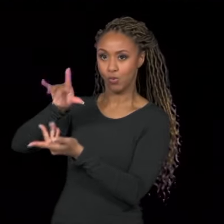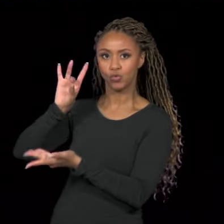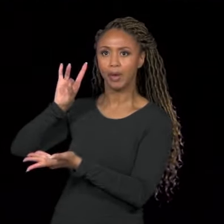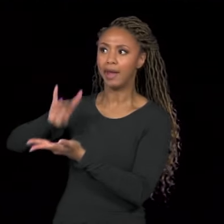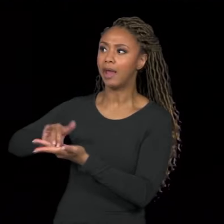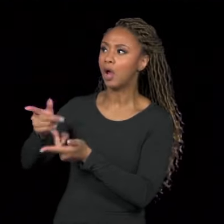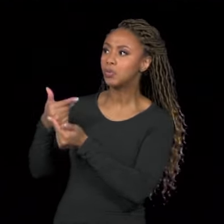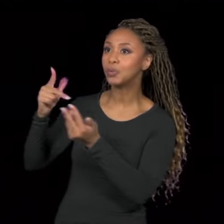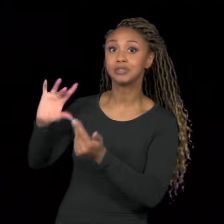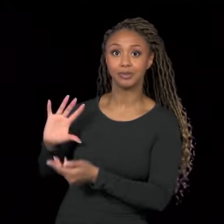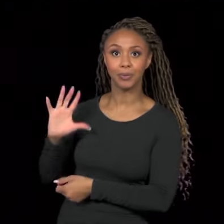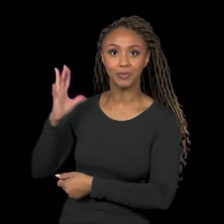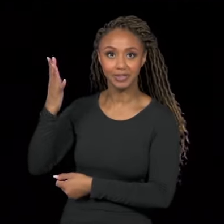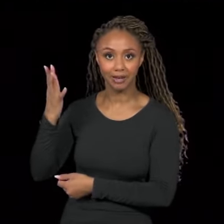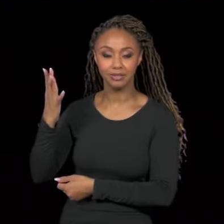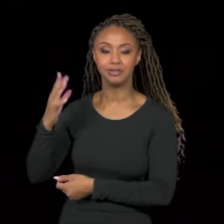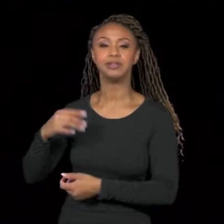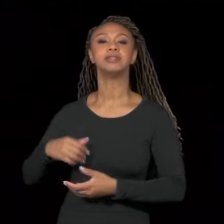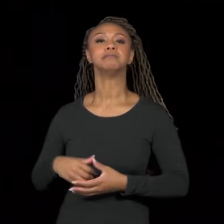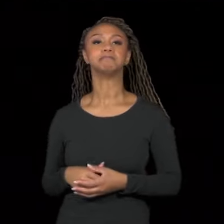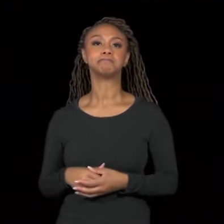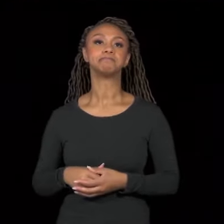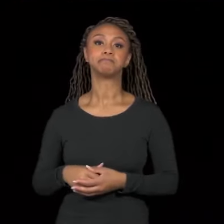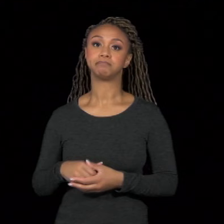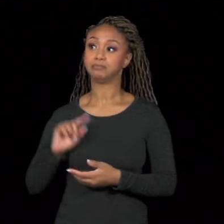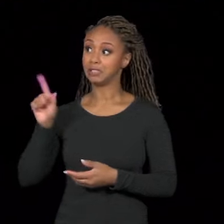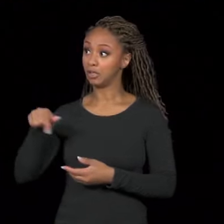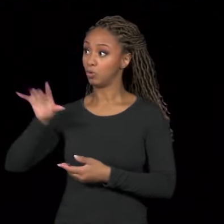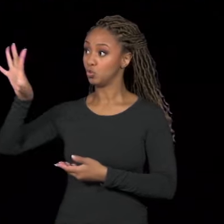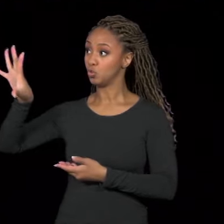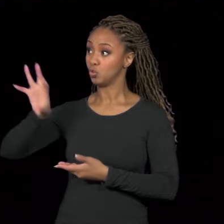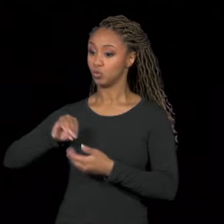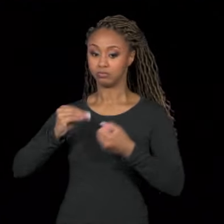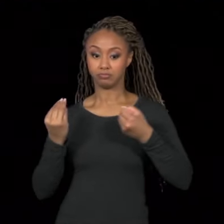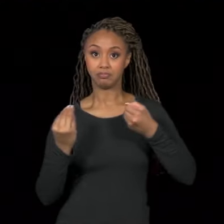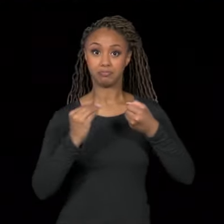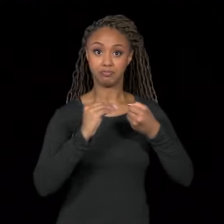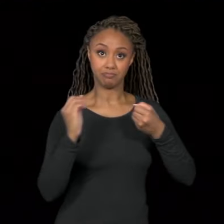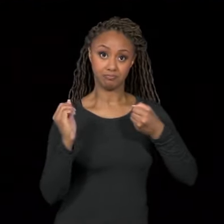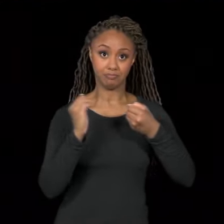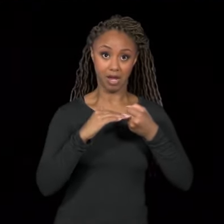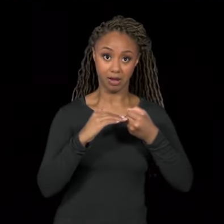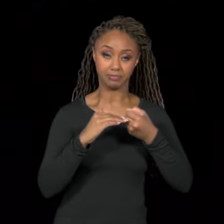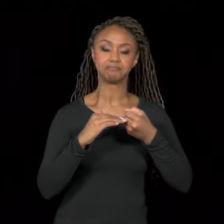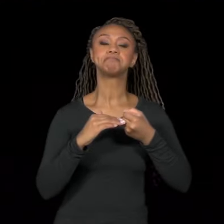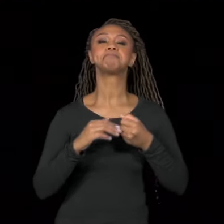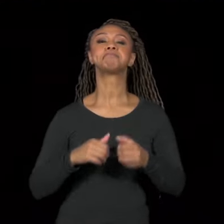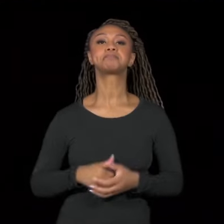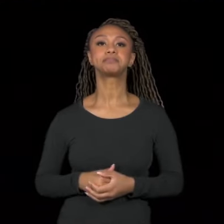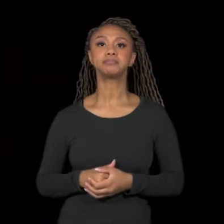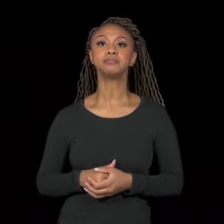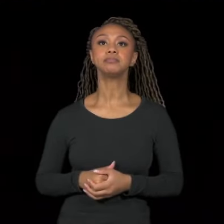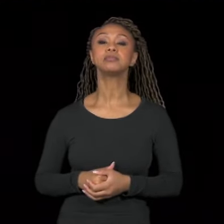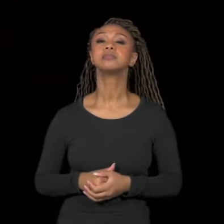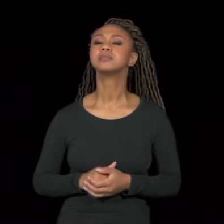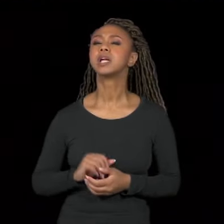ACONTECENDO EFETIVAMENTE NO MUNDO REAL, PARA PODER PROJETAR UM BANCO DE DADOS, OS RELACIONAMENTOS NORMALMENTE SÃO EXPRESSOS POR